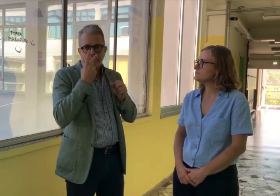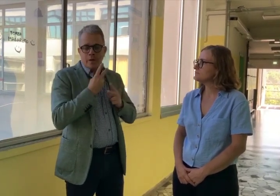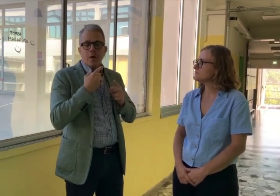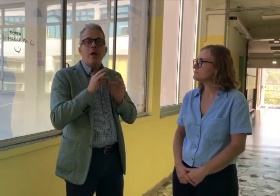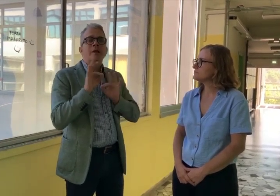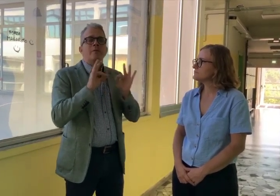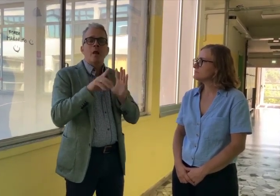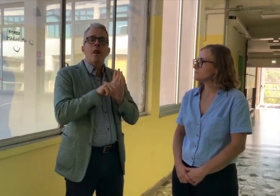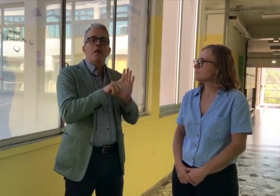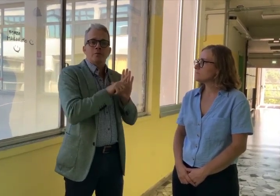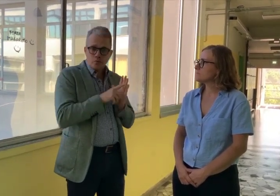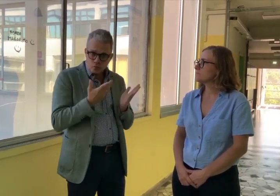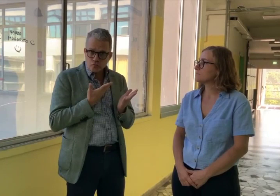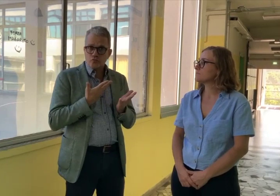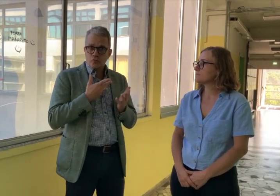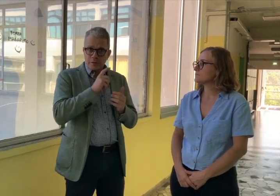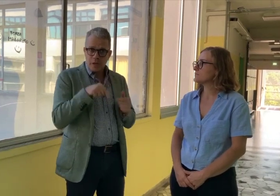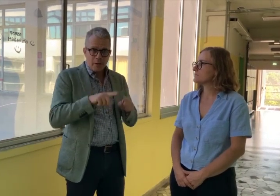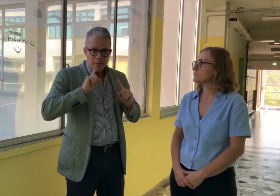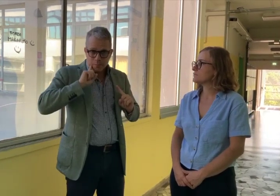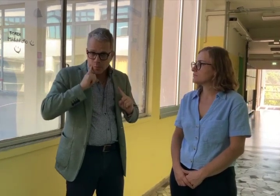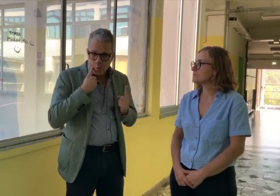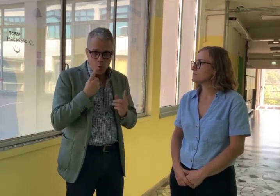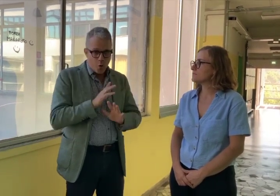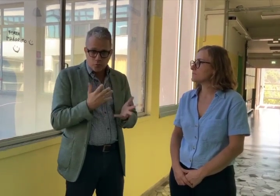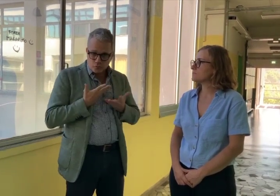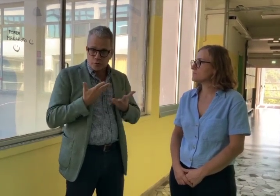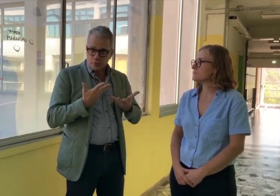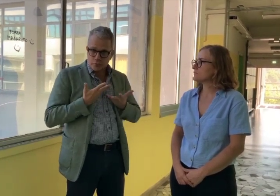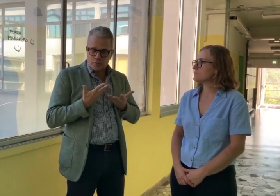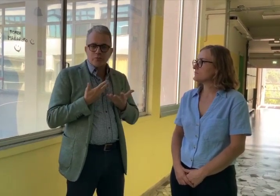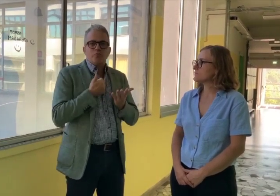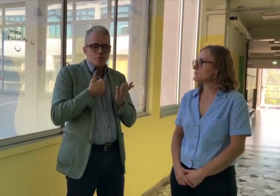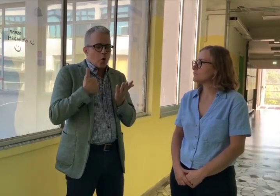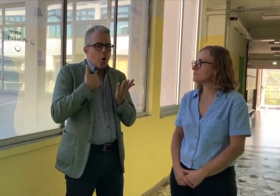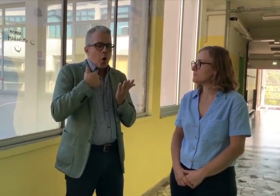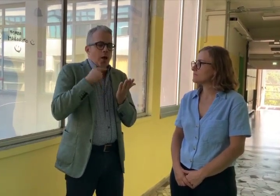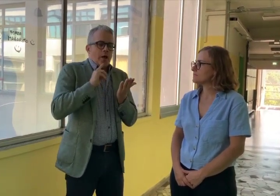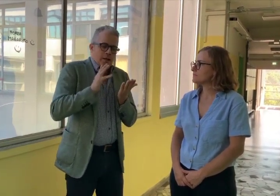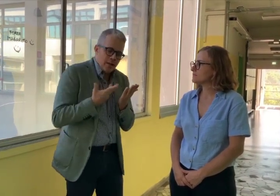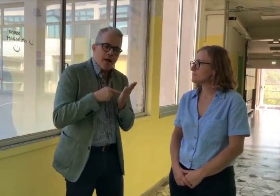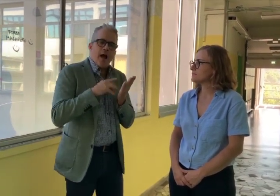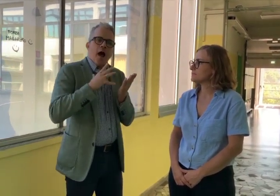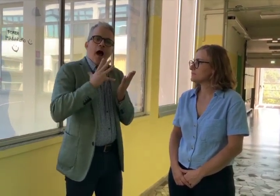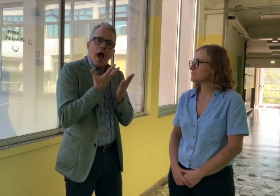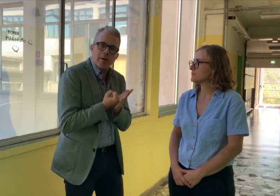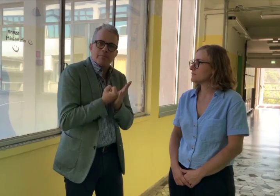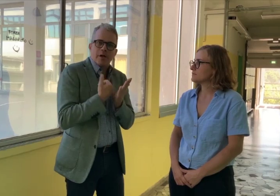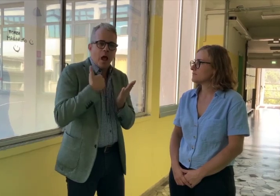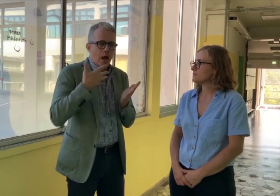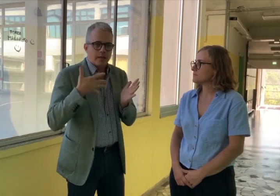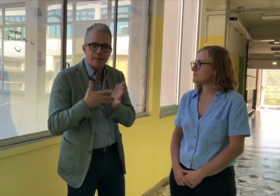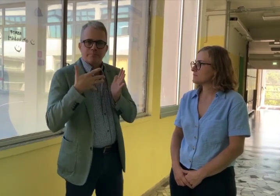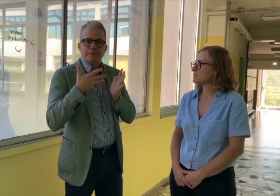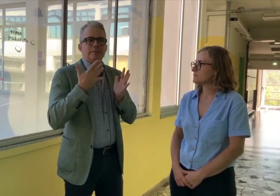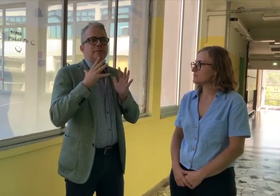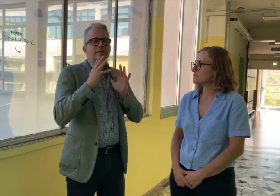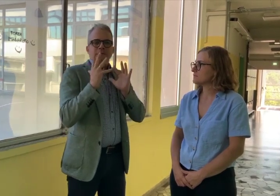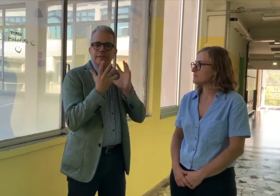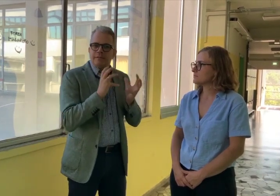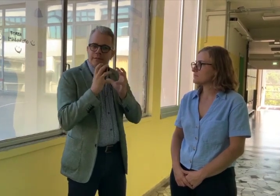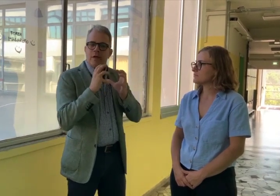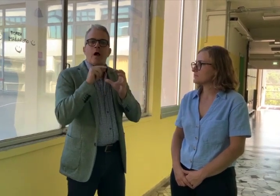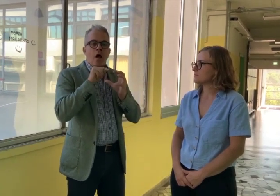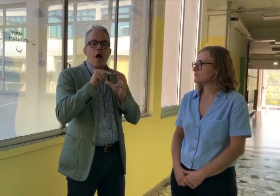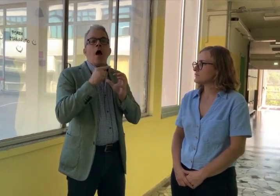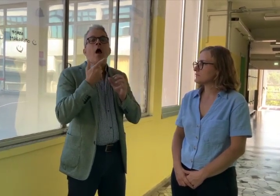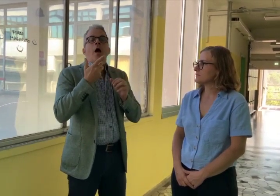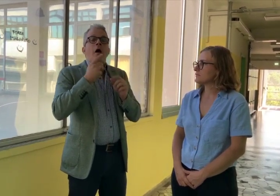A dire il vero, in Italia esistono delle leggi di riferimento che sono anche buone, ma ci sono difficoltà applicative.